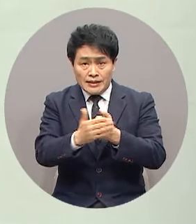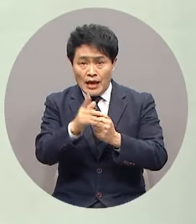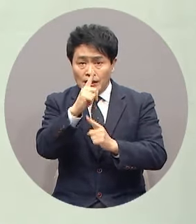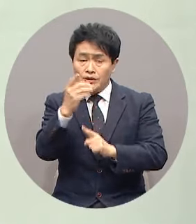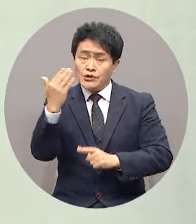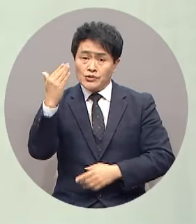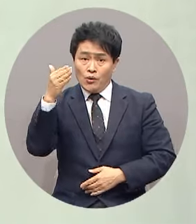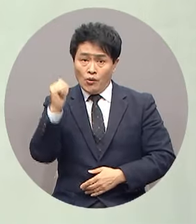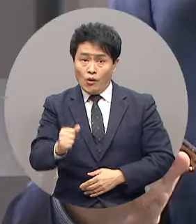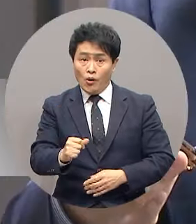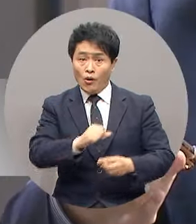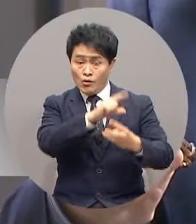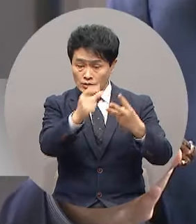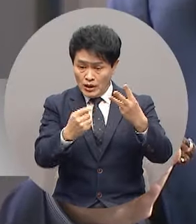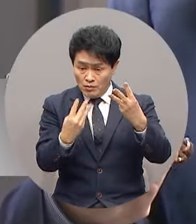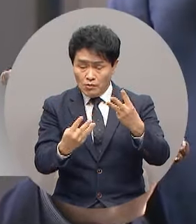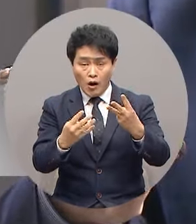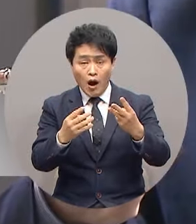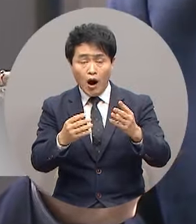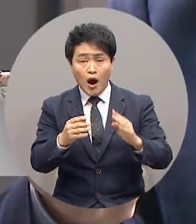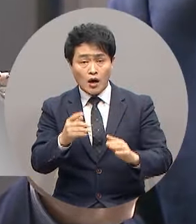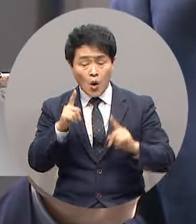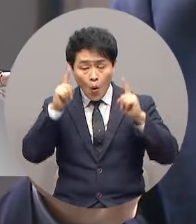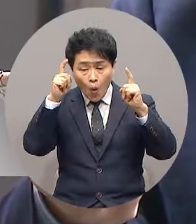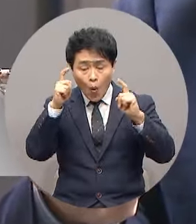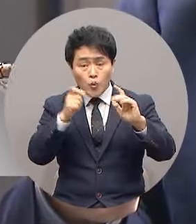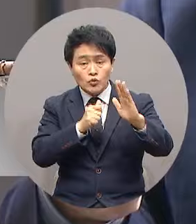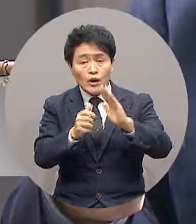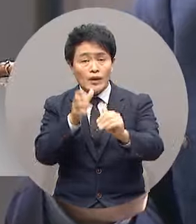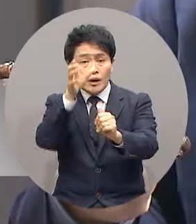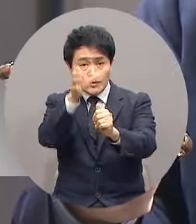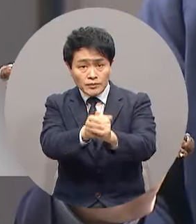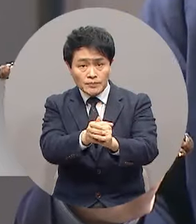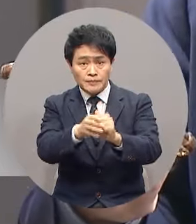이 전 장관의 의지에 따라 조율이 가능하다는 뜻입니다.